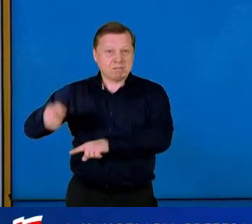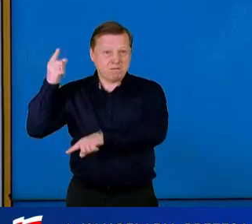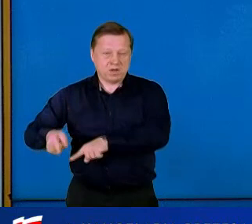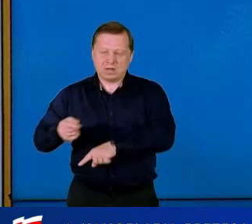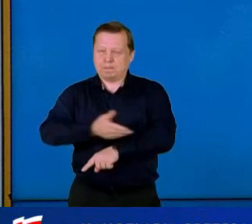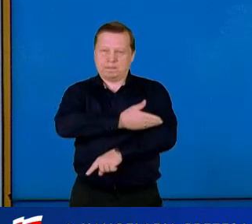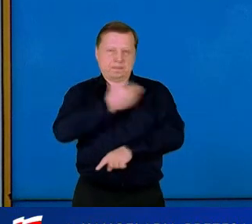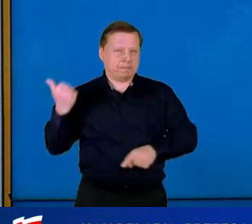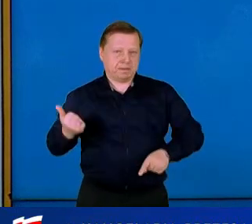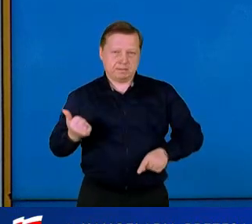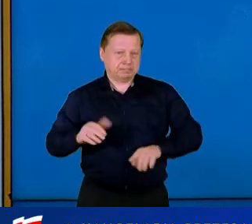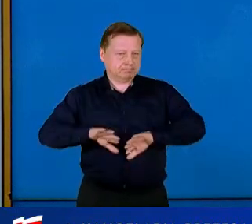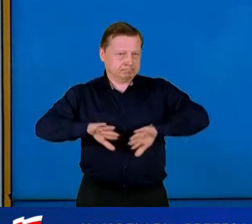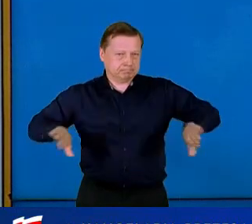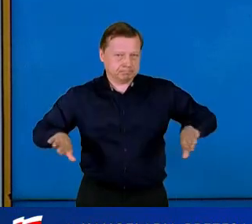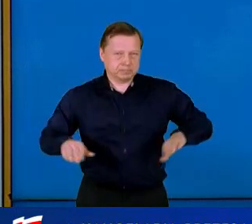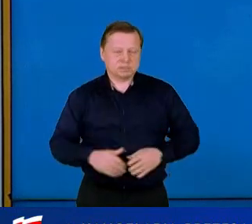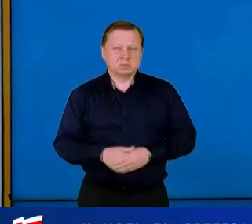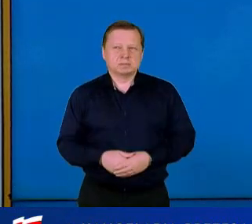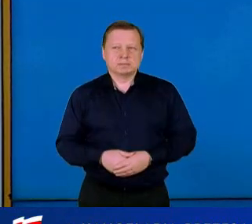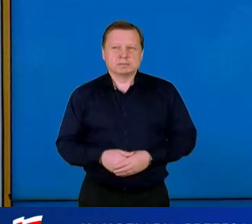A więc te wszystkie kwestie,